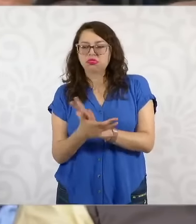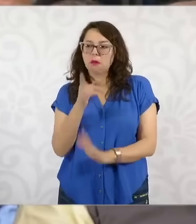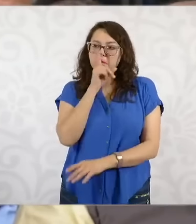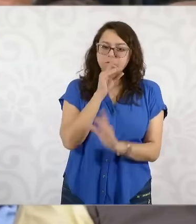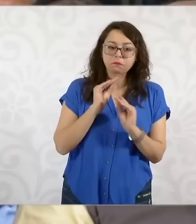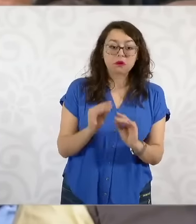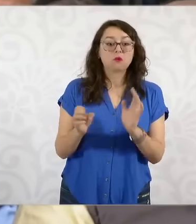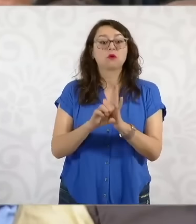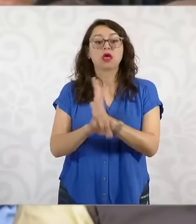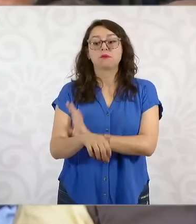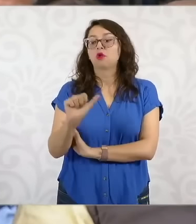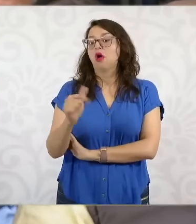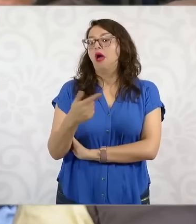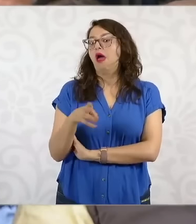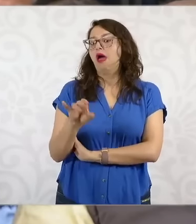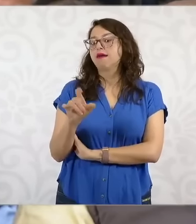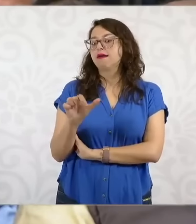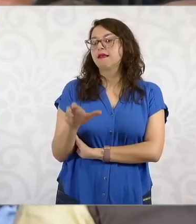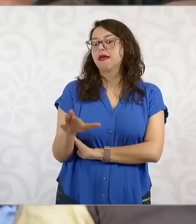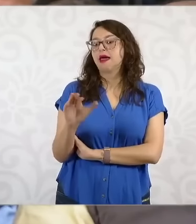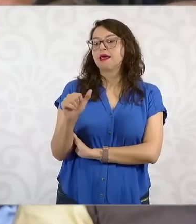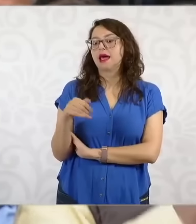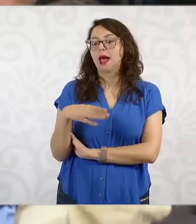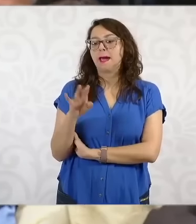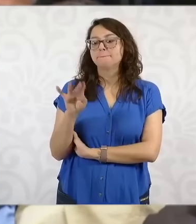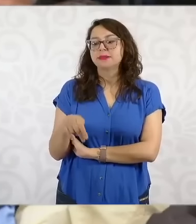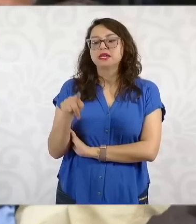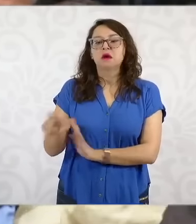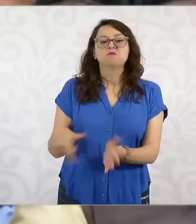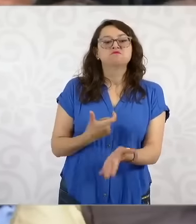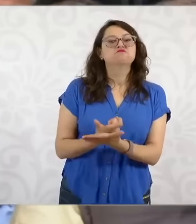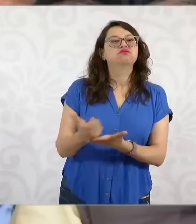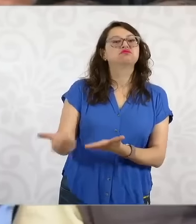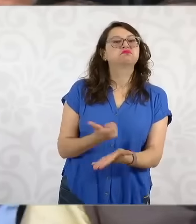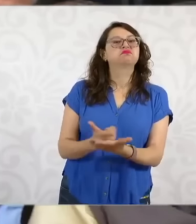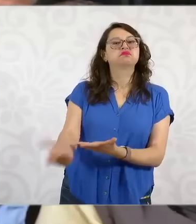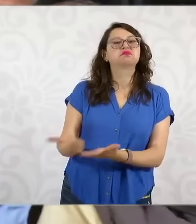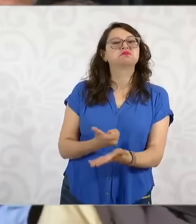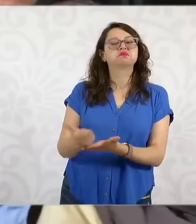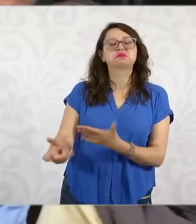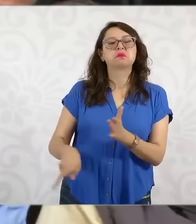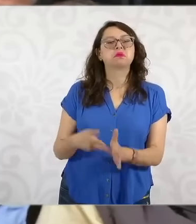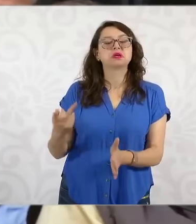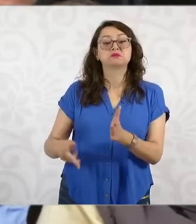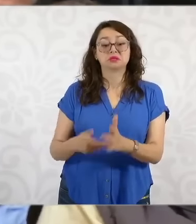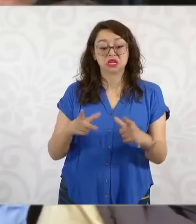pues recibía cheques de Carlos Salinas de Gortari y nosotros en contralínea publicamos esos cheques